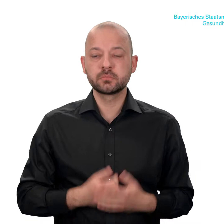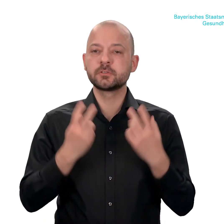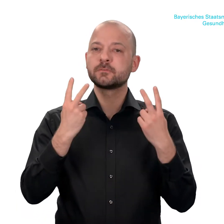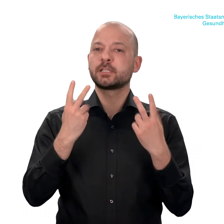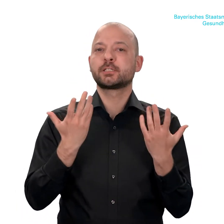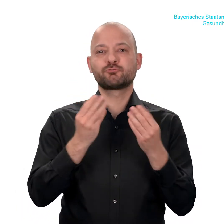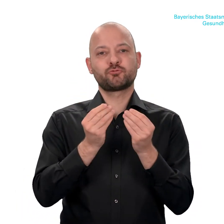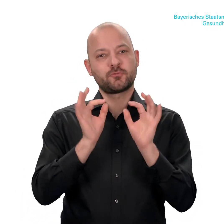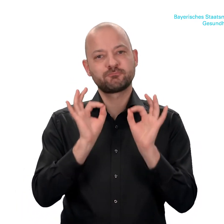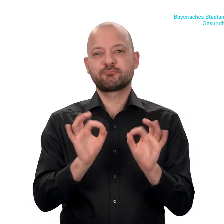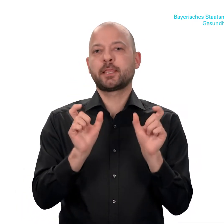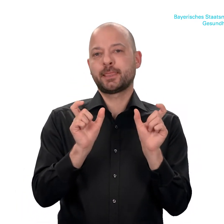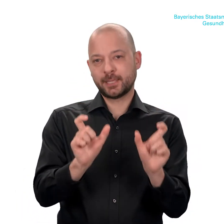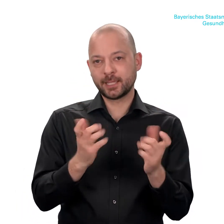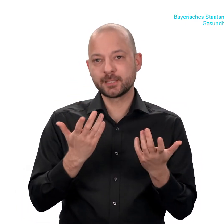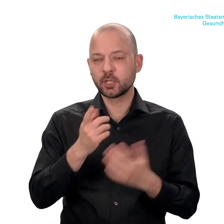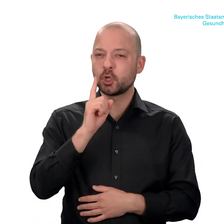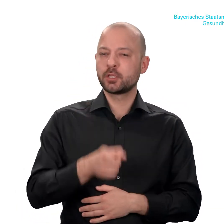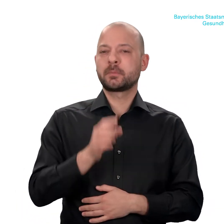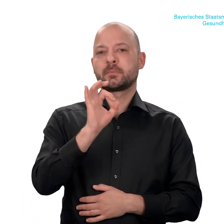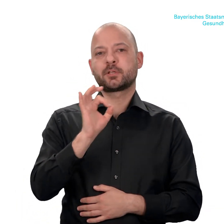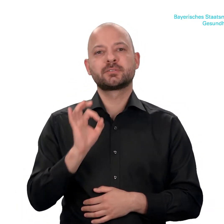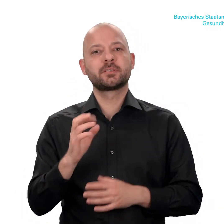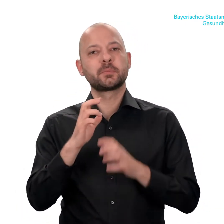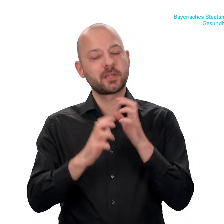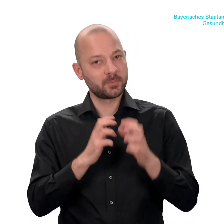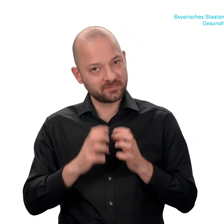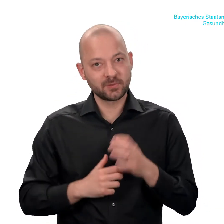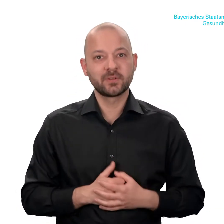Der Stoff sollte möglichst dicht sein und aus 100 % Baumwolle bestehen.